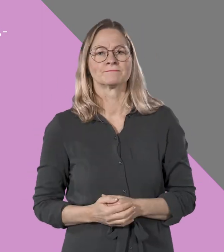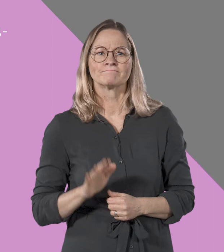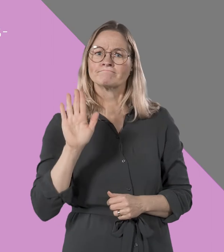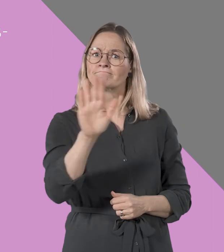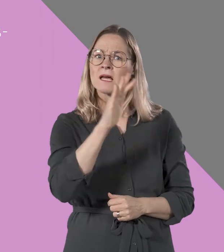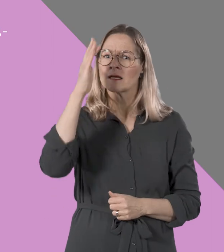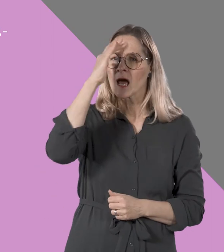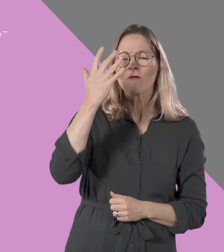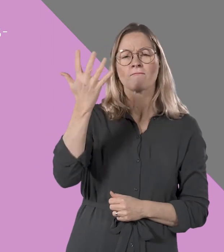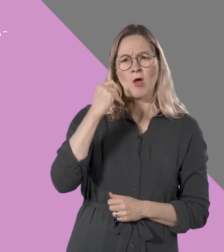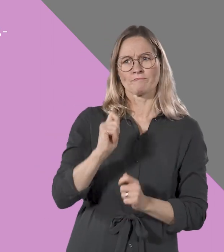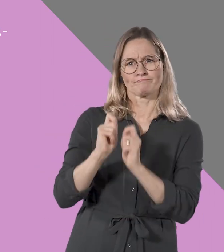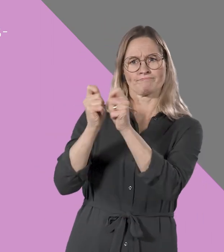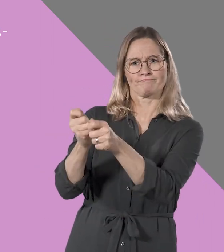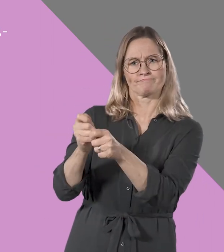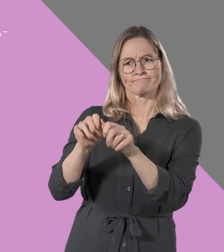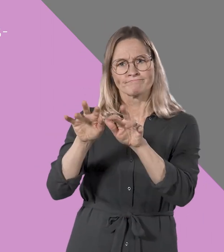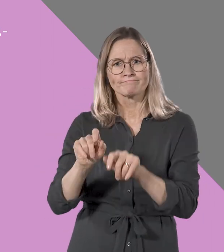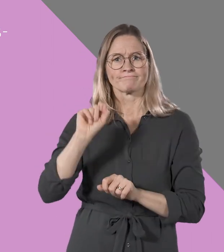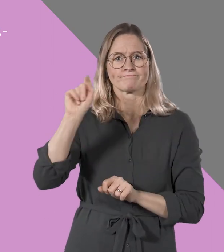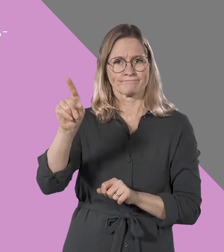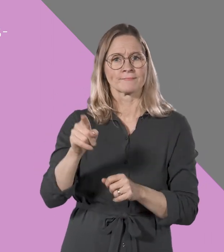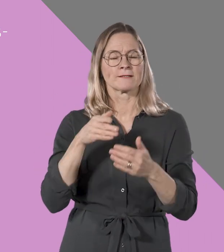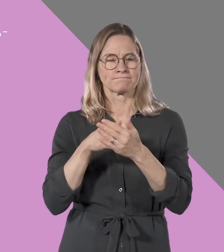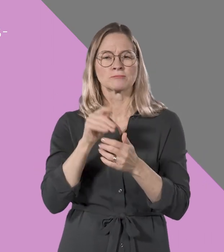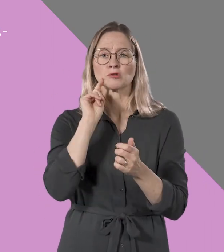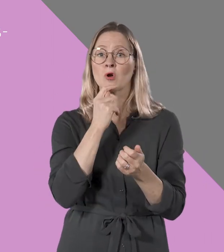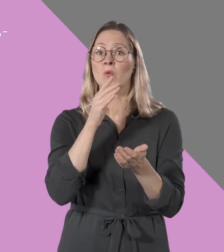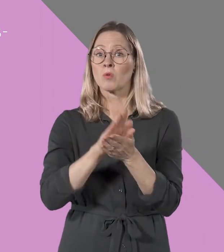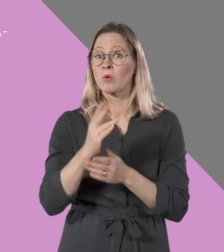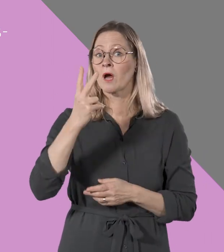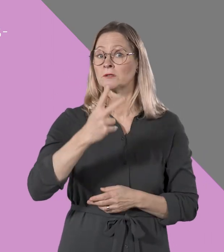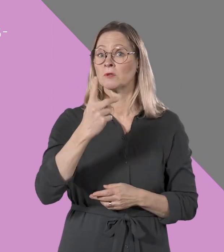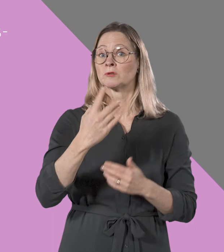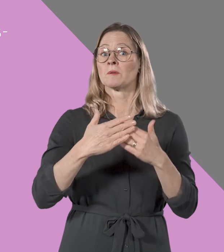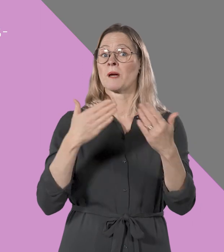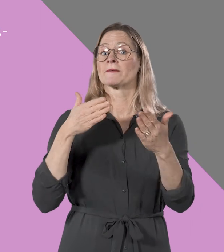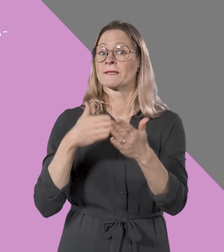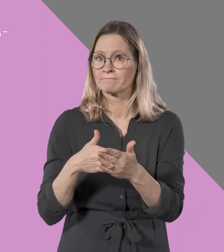Kannanottoja voi jättää 21.12 saakka.